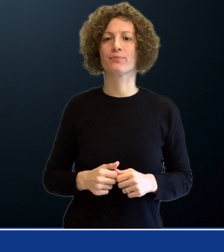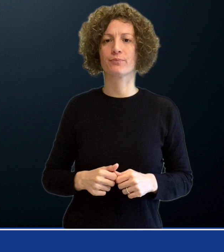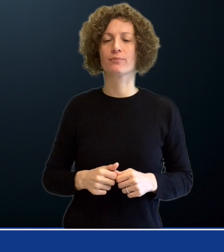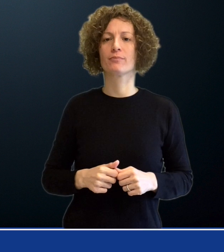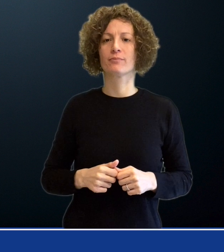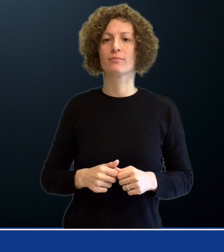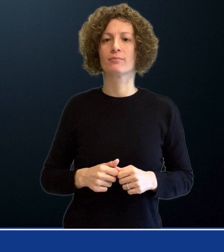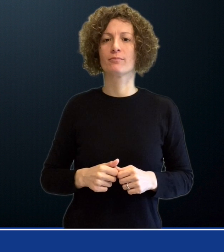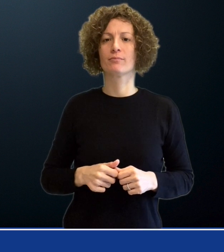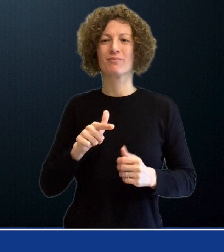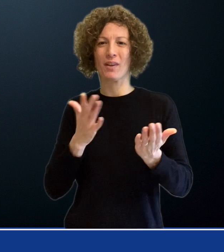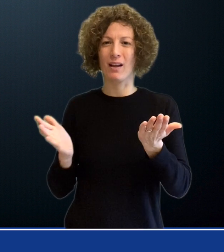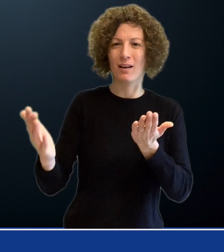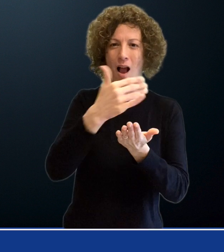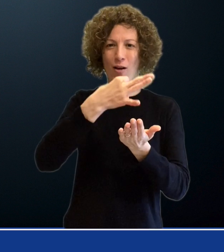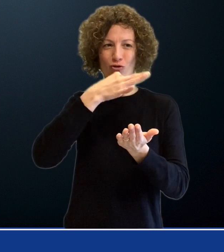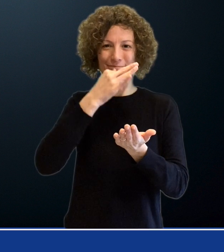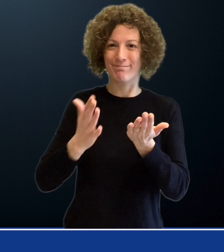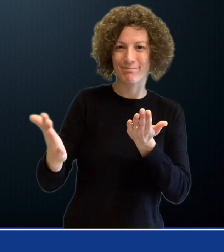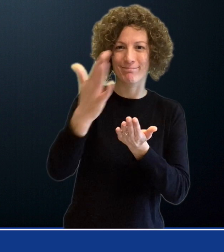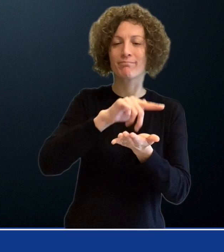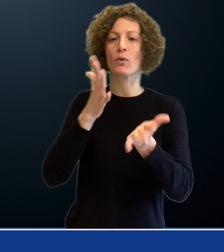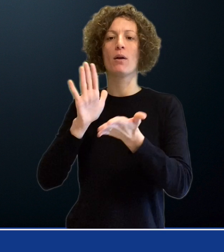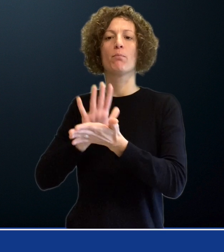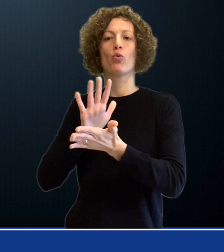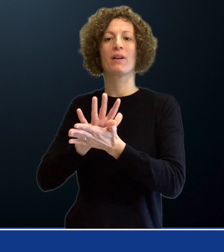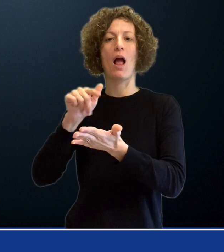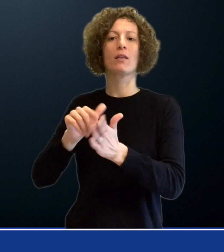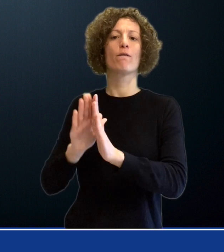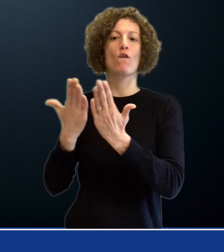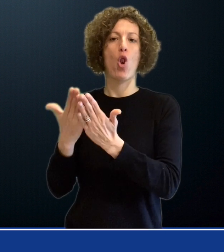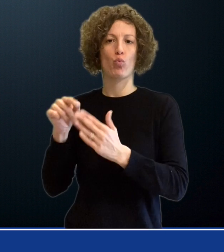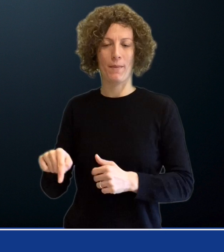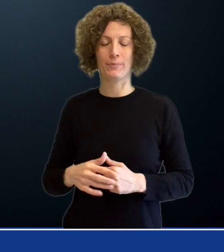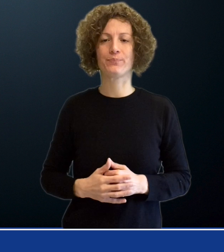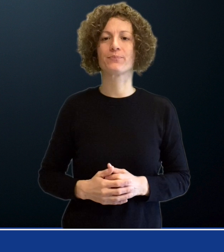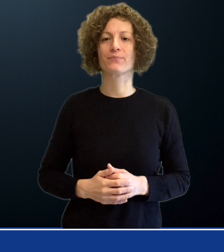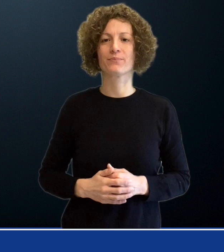I contributi verranno raccolti e pubblicati in un volume.